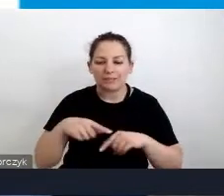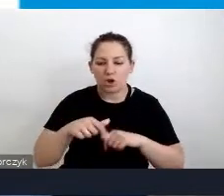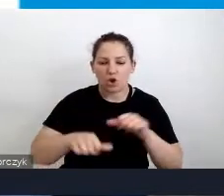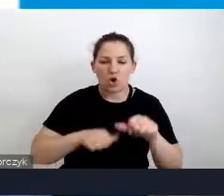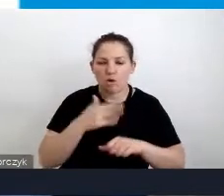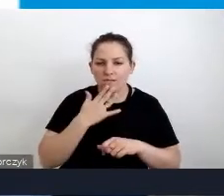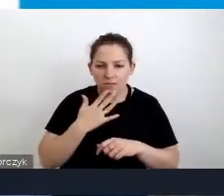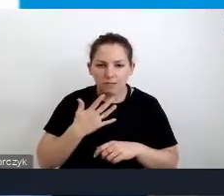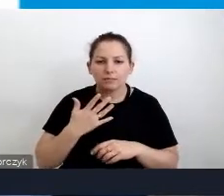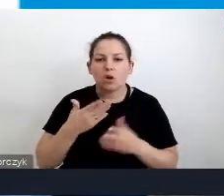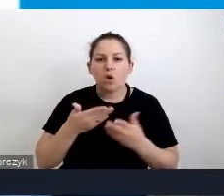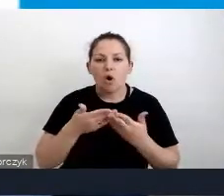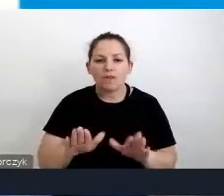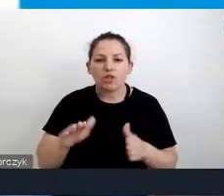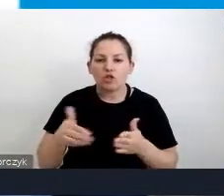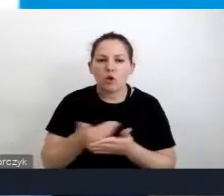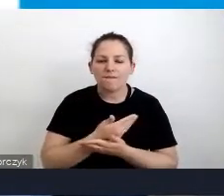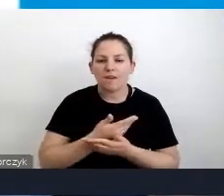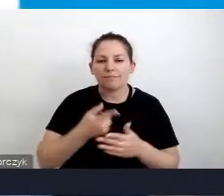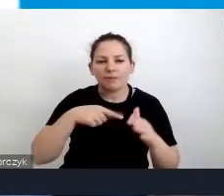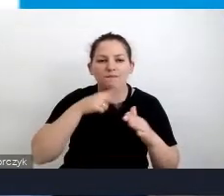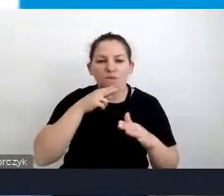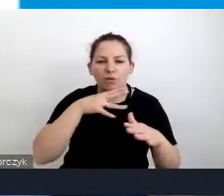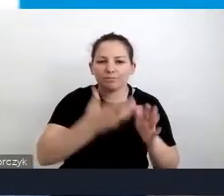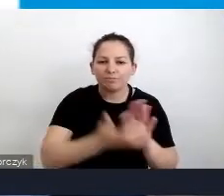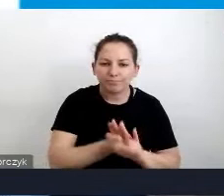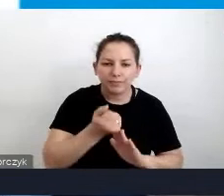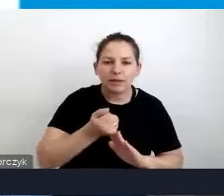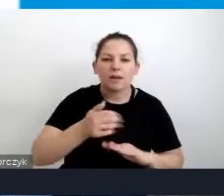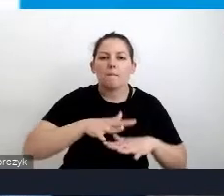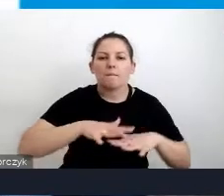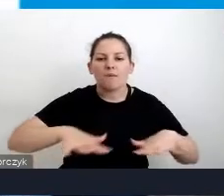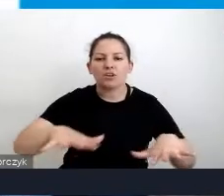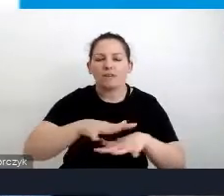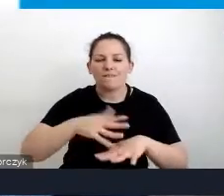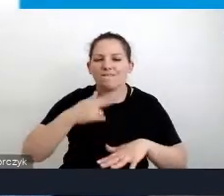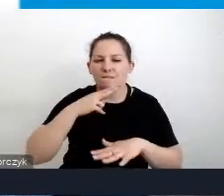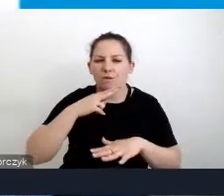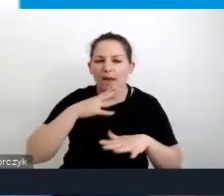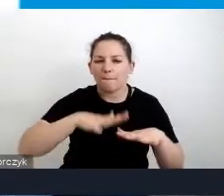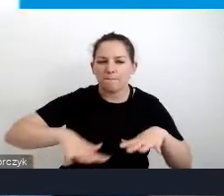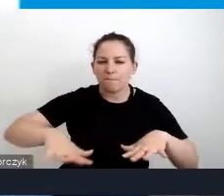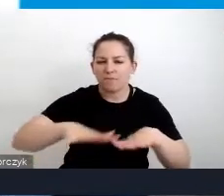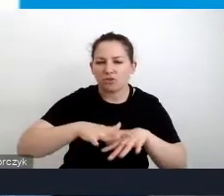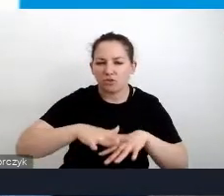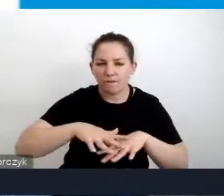otworzyć nowe ujęcie wody powierzchniowej. Wody powierzchniowej, która na dzień dzisiejszy